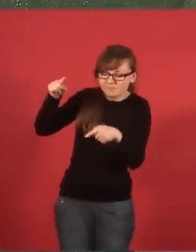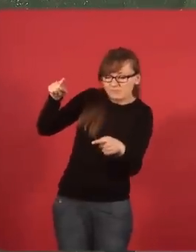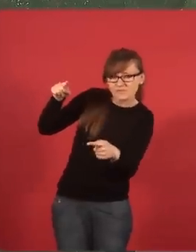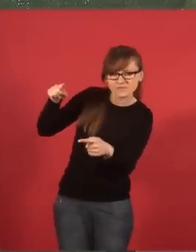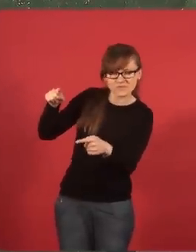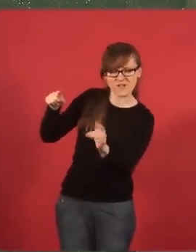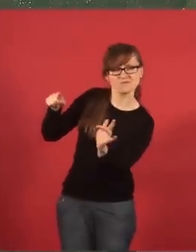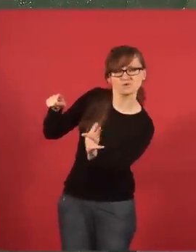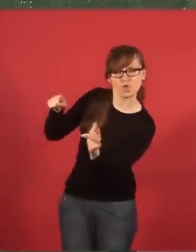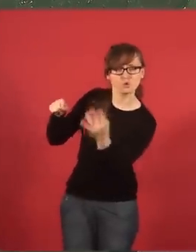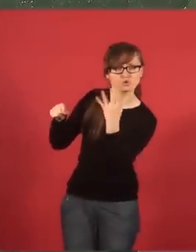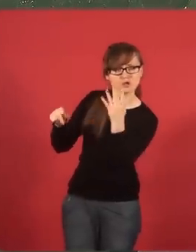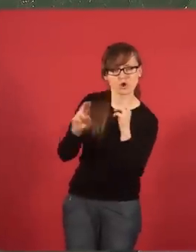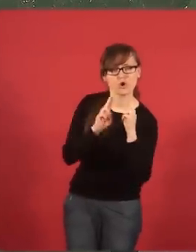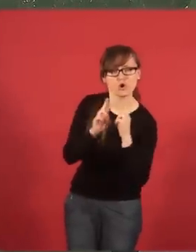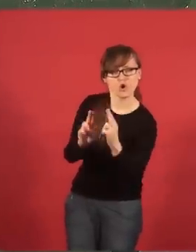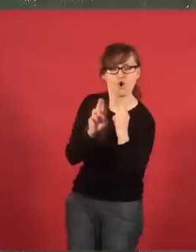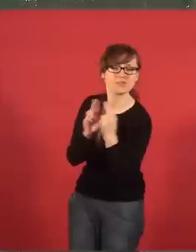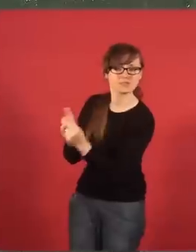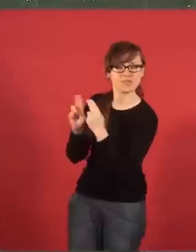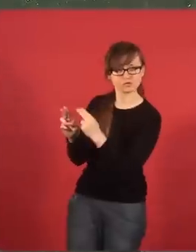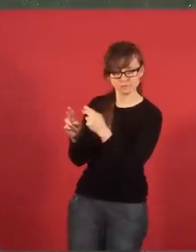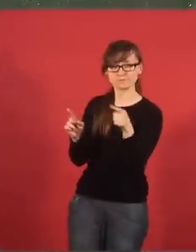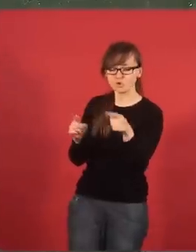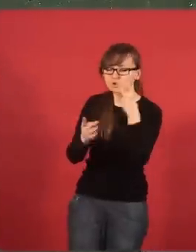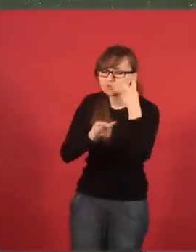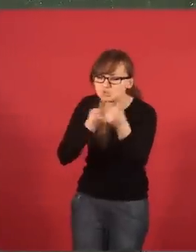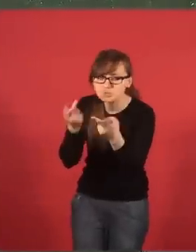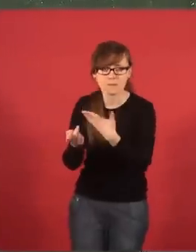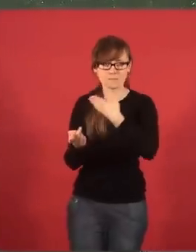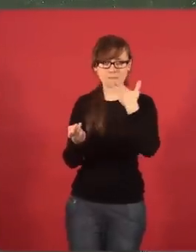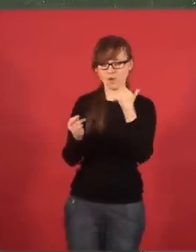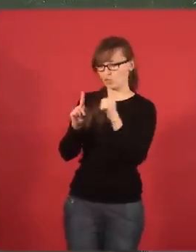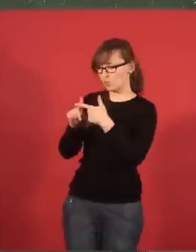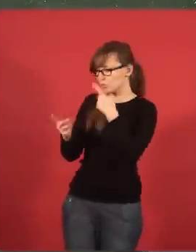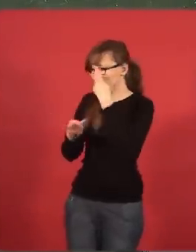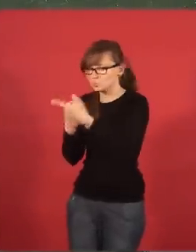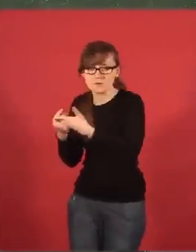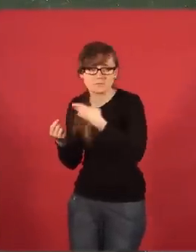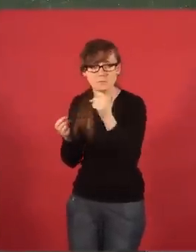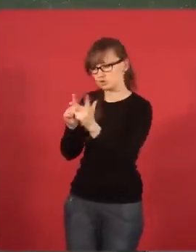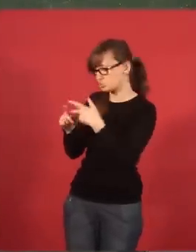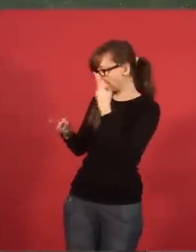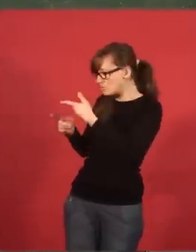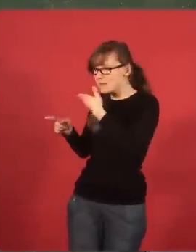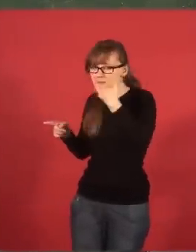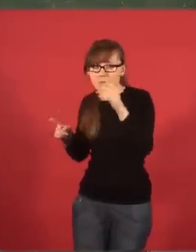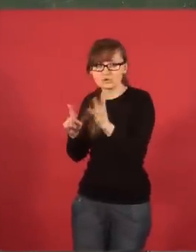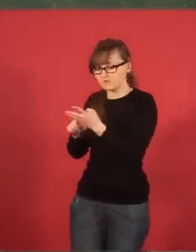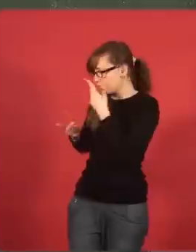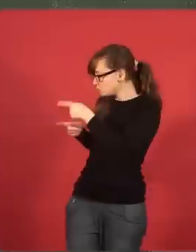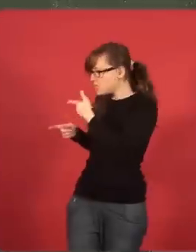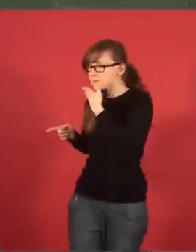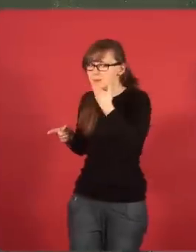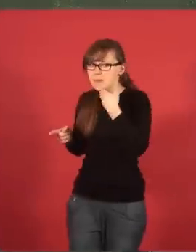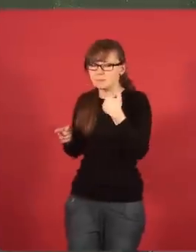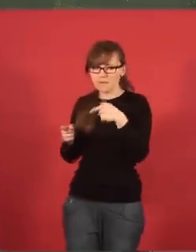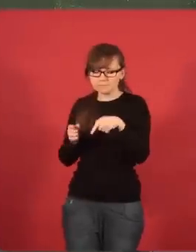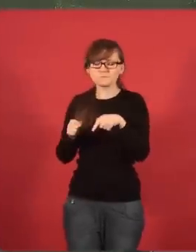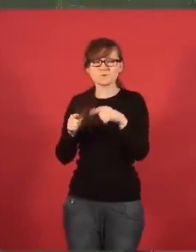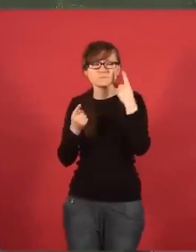Stromym zboczem, pokrytym gliną zeszli do pieczary, w której znajdowała się ta skała. Z pieczary wychodziły cztery korytarz, chłopcy sprawdzili je, nic nie znaleźli.